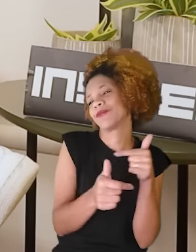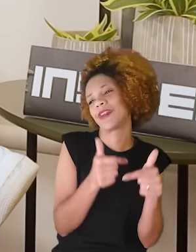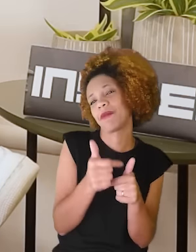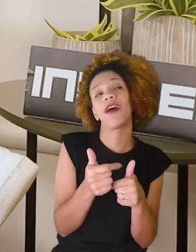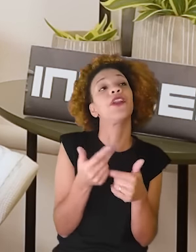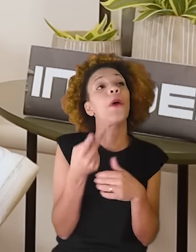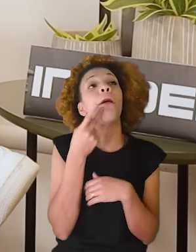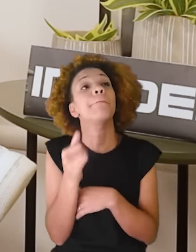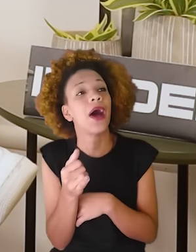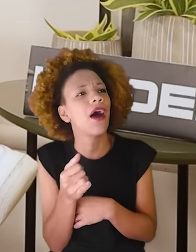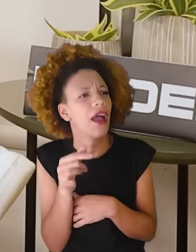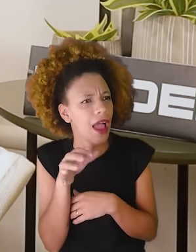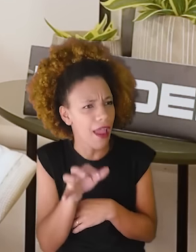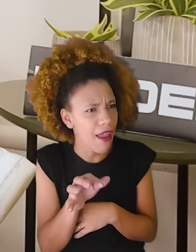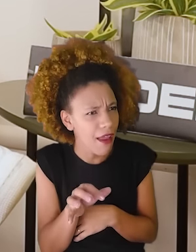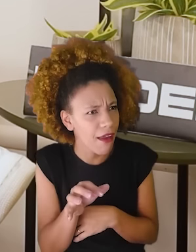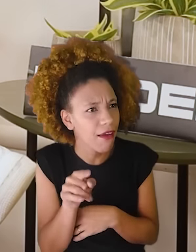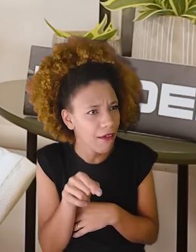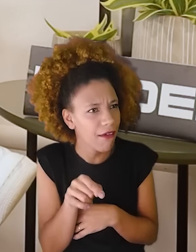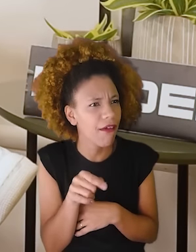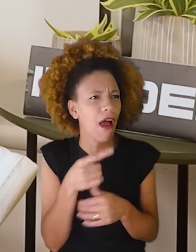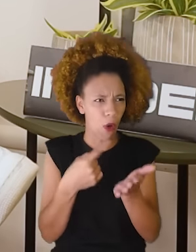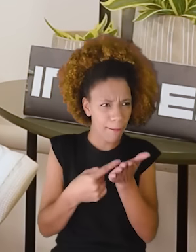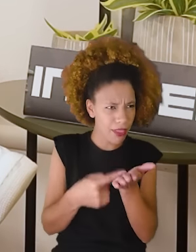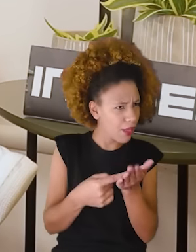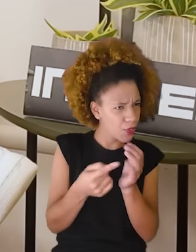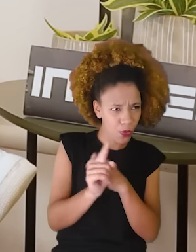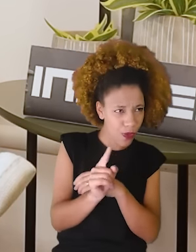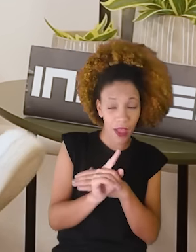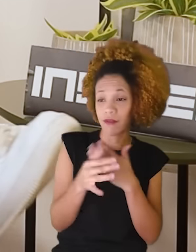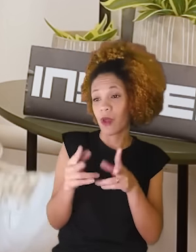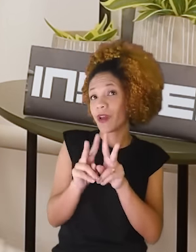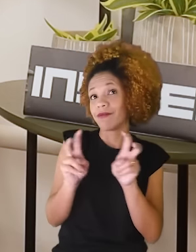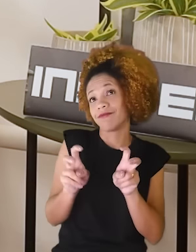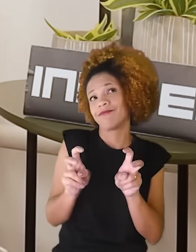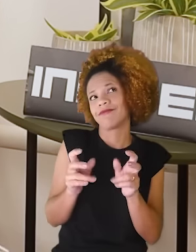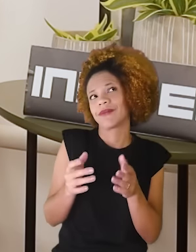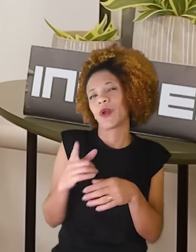e seu pai quer seu pai é assim mesmo é armada não é então esse assunto é um assunto que eu tenho o